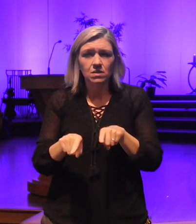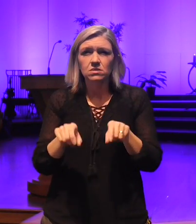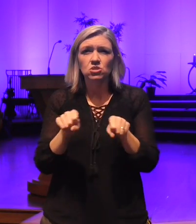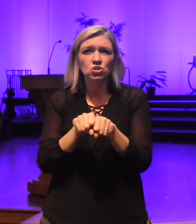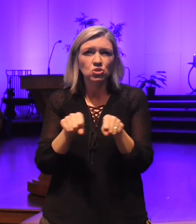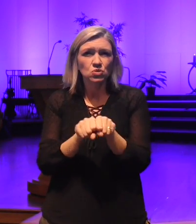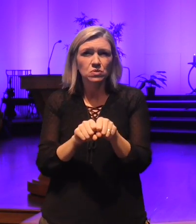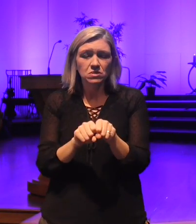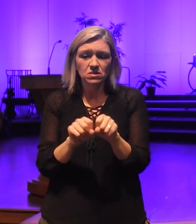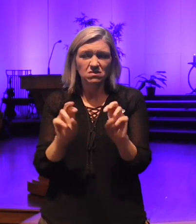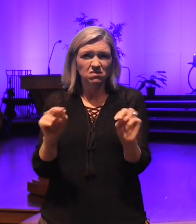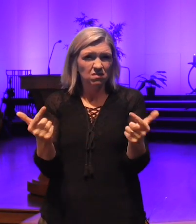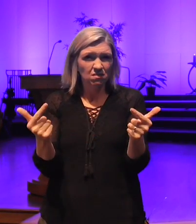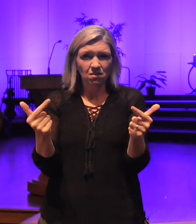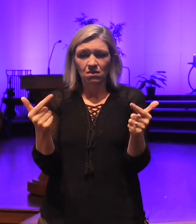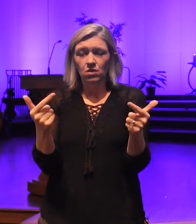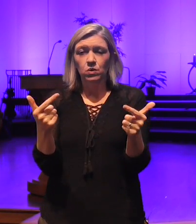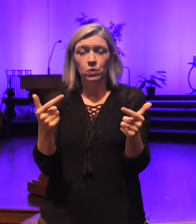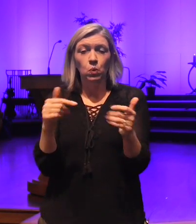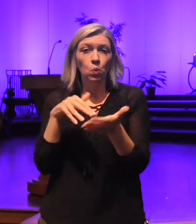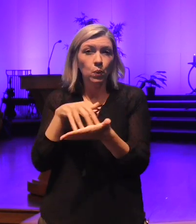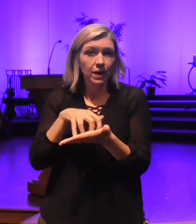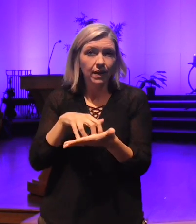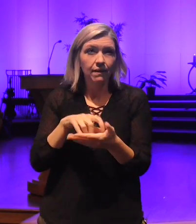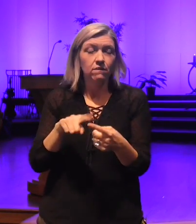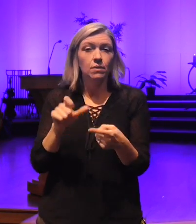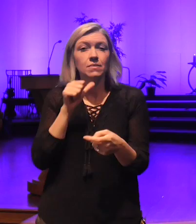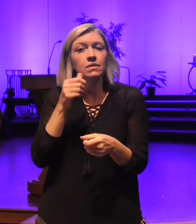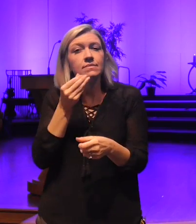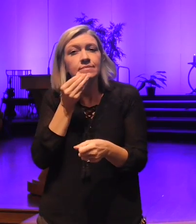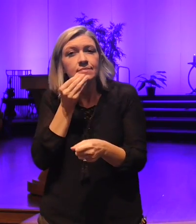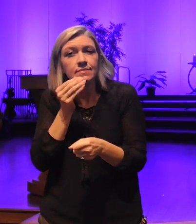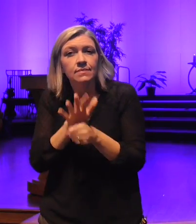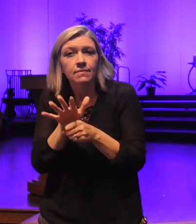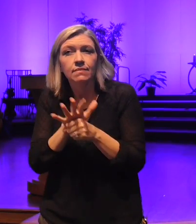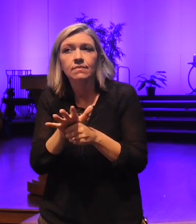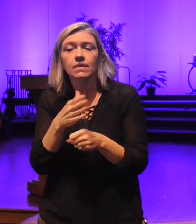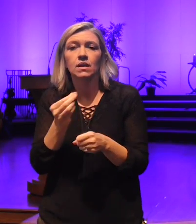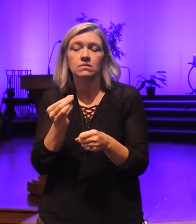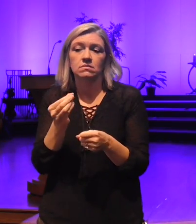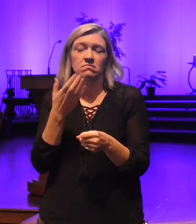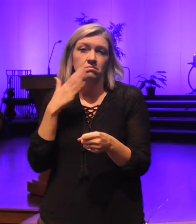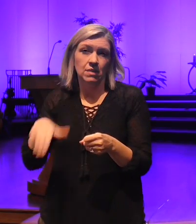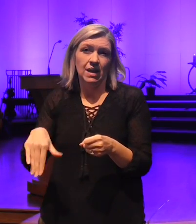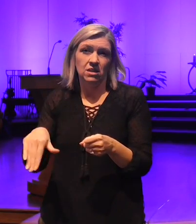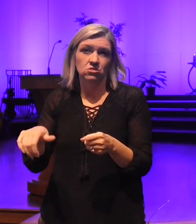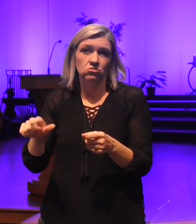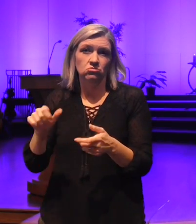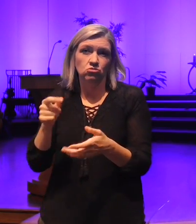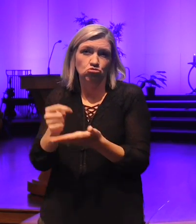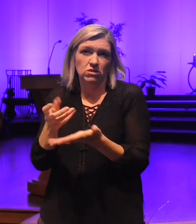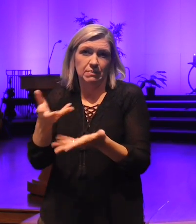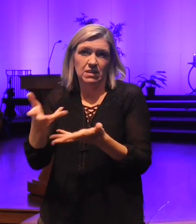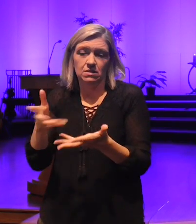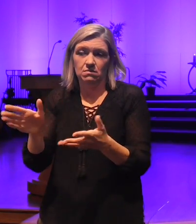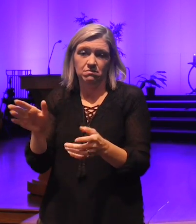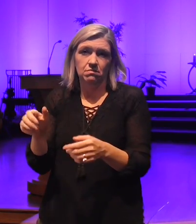estaba muy débil por la desnutrición. y malos tratos y en un momento comenzó a toser